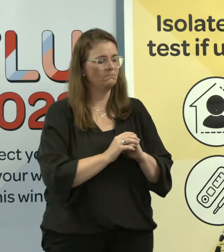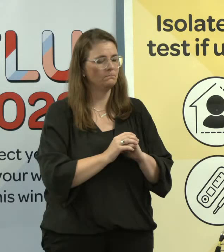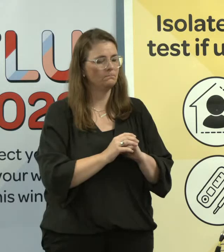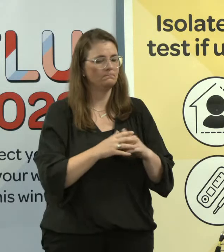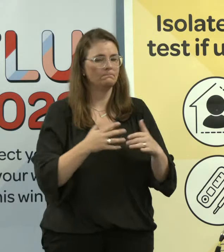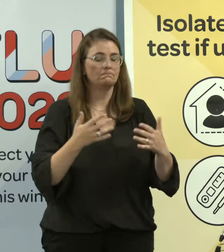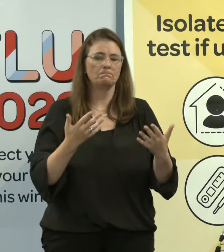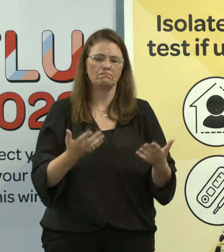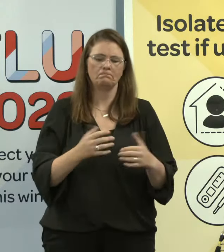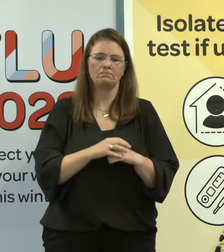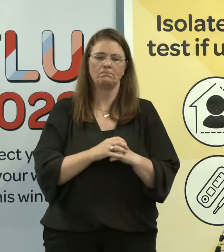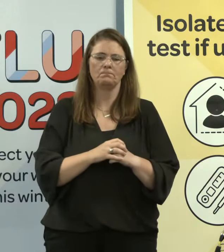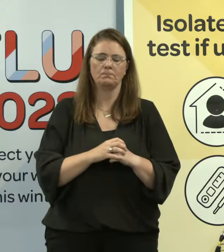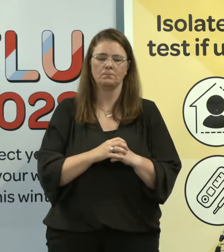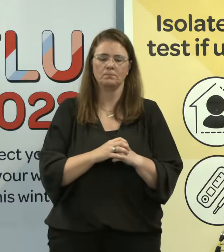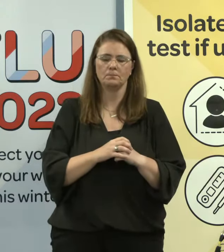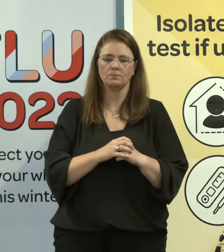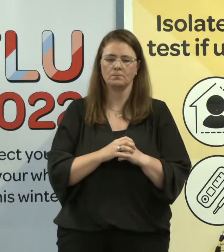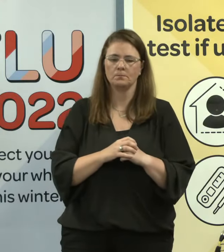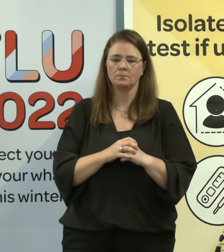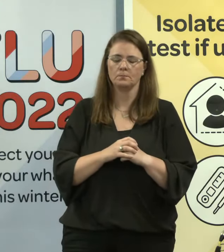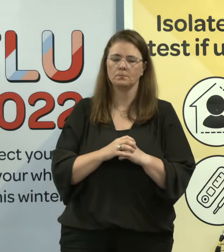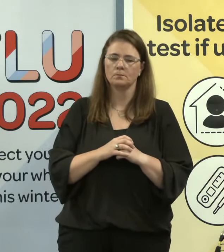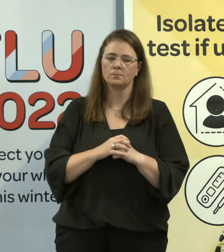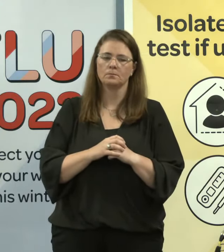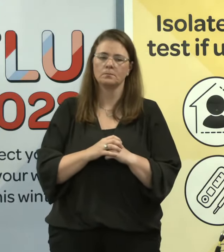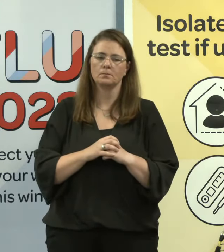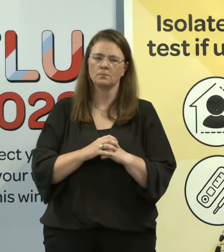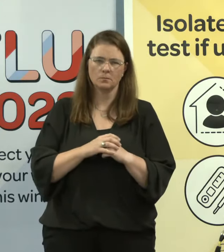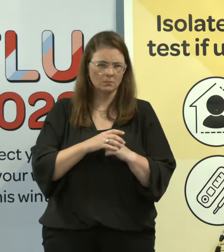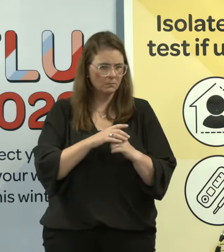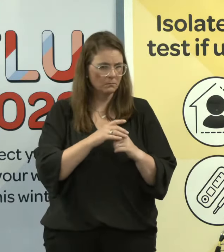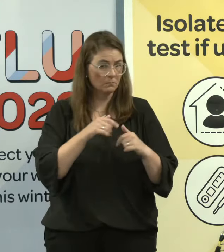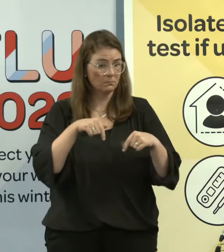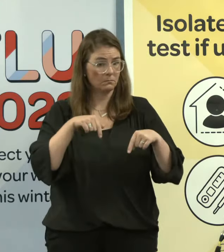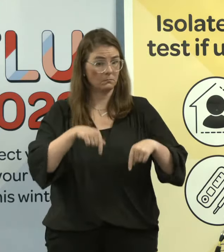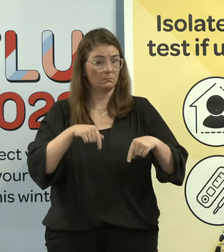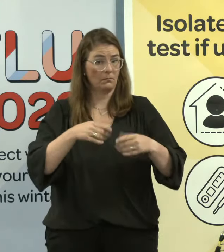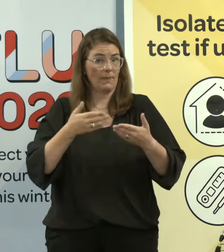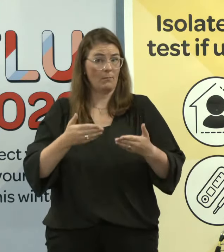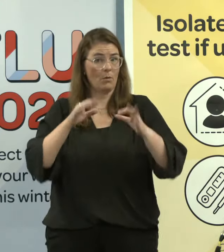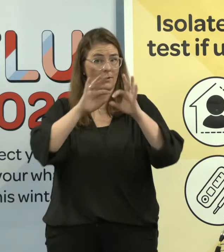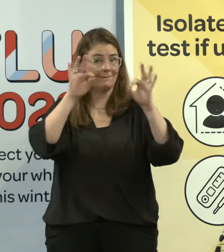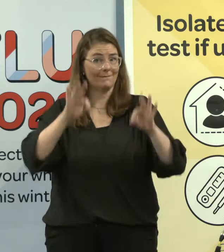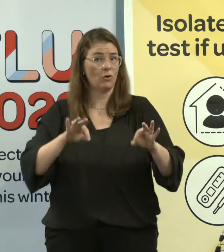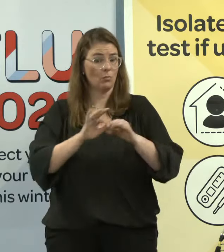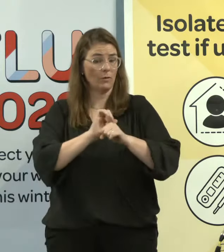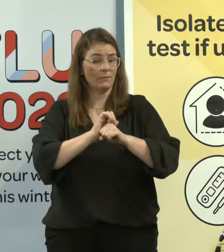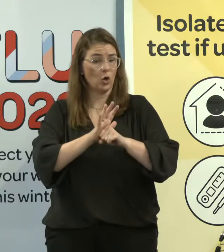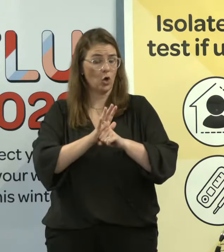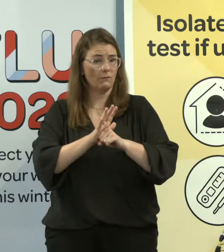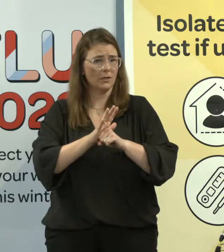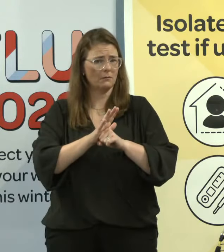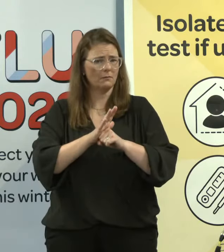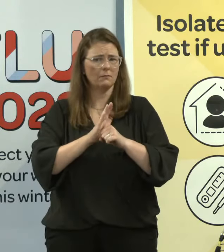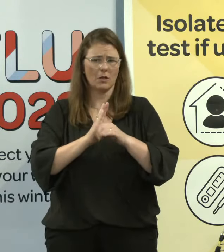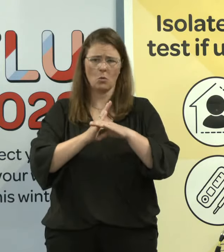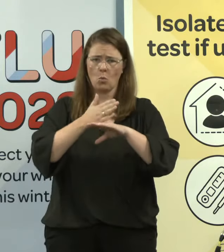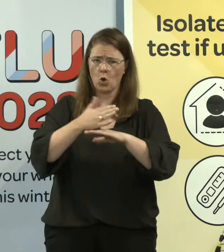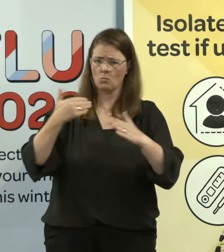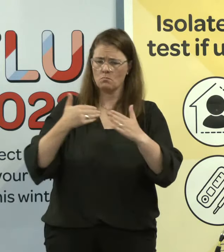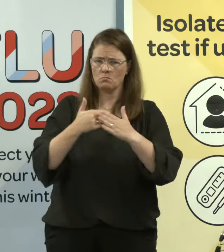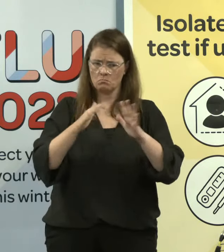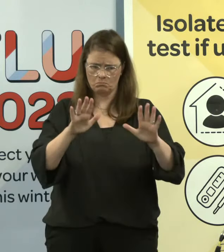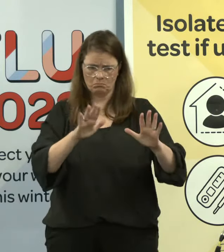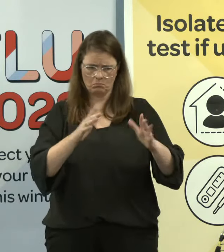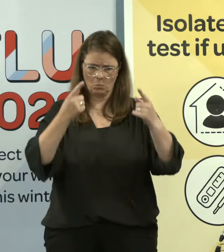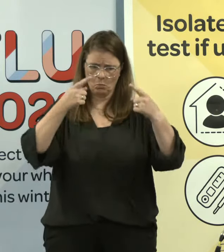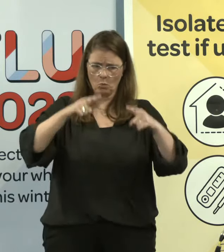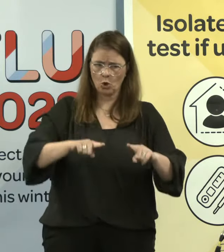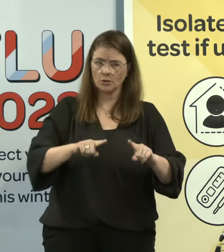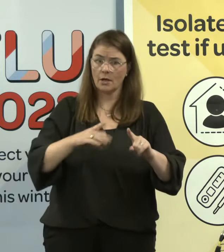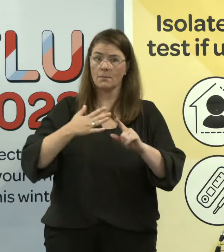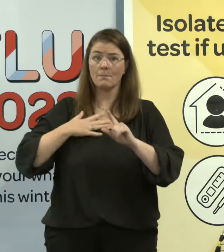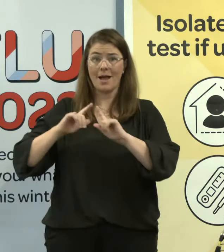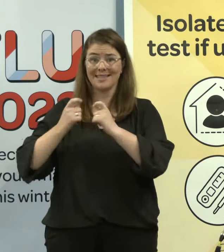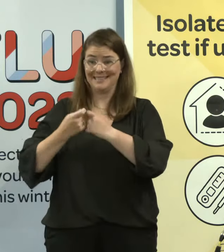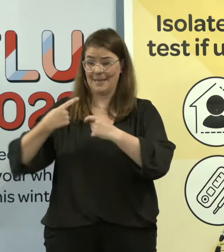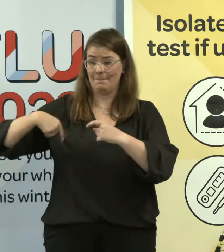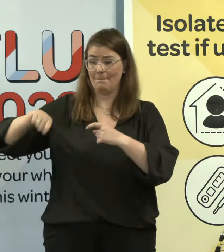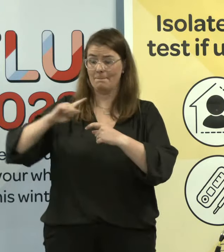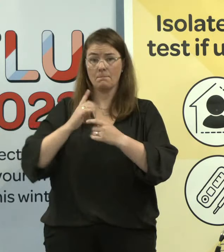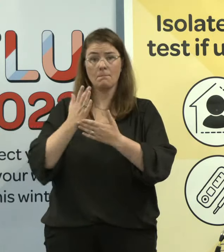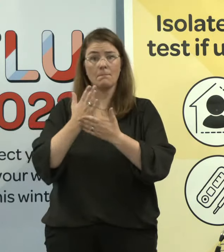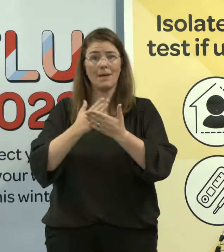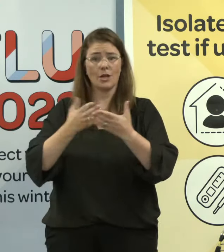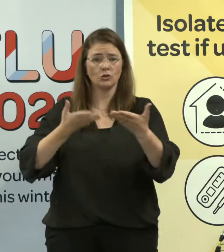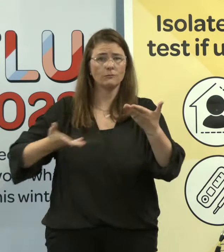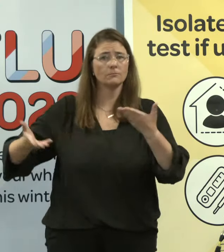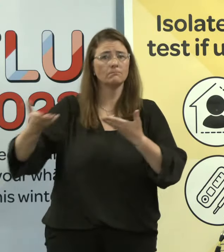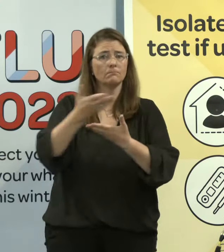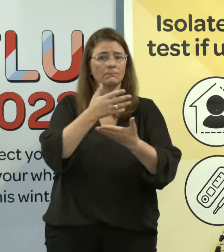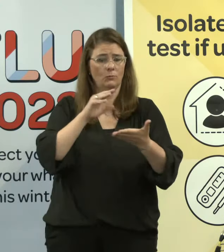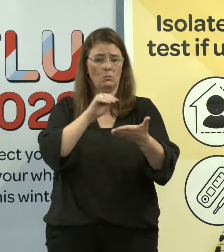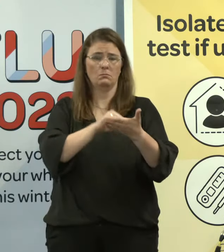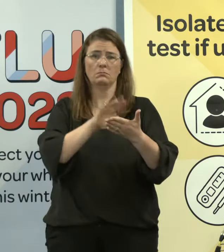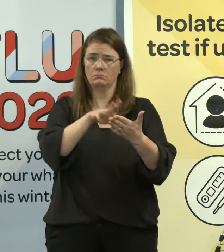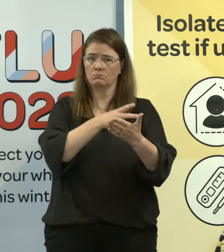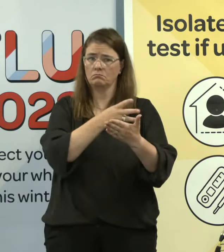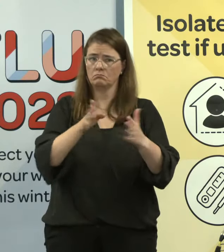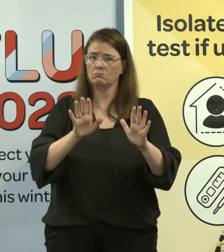huri koe?